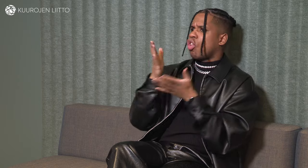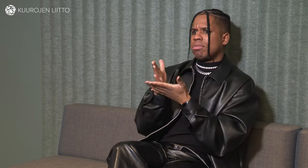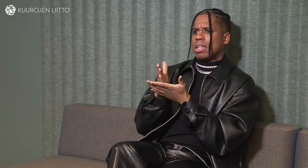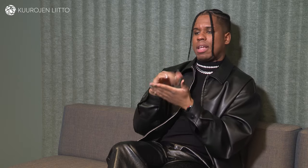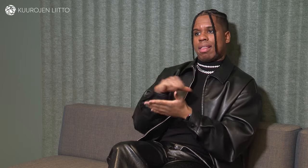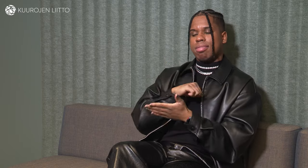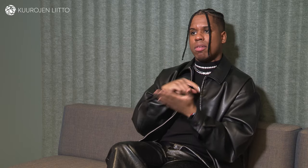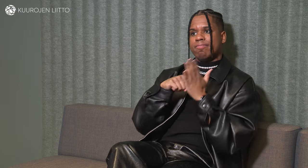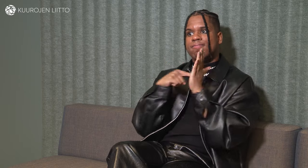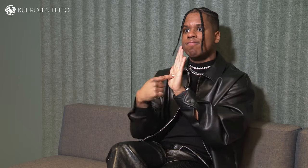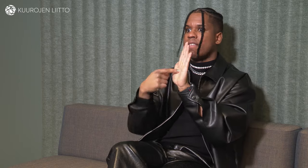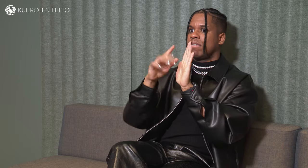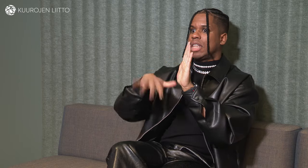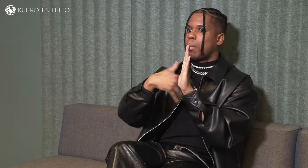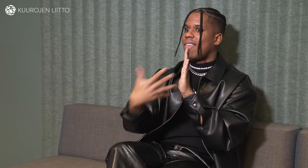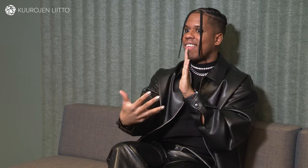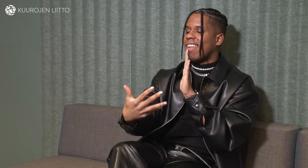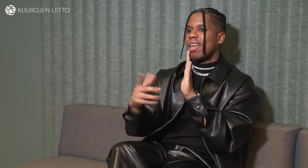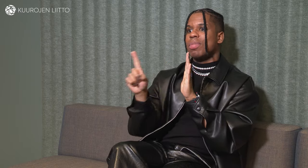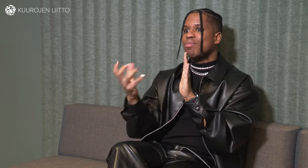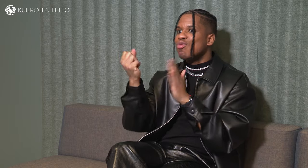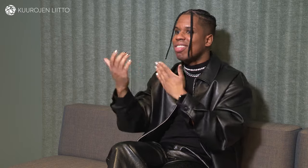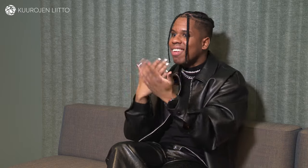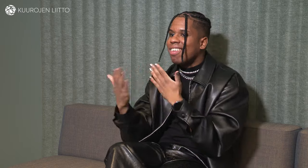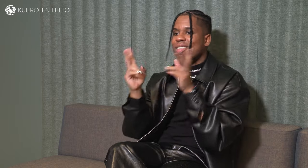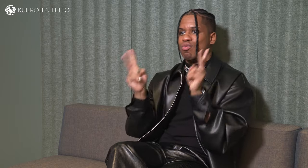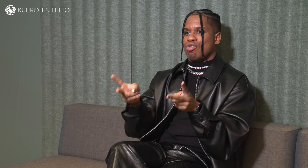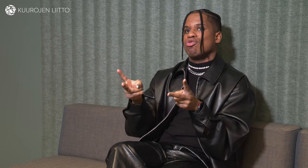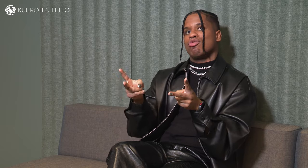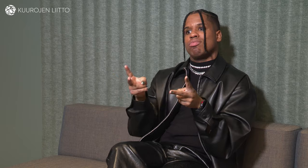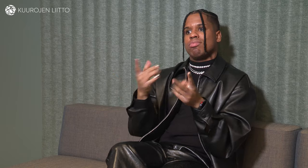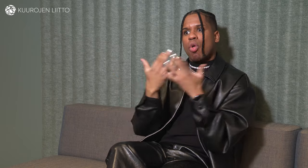että tuon viittomakieltä esille tällä tavoin. He ovat myös kysyneet, mitä voisivat itse tehdä asian eteen, -